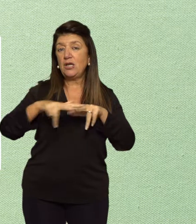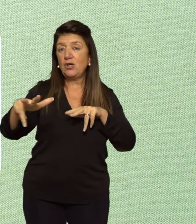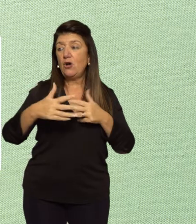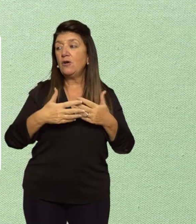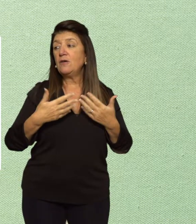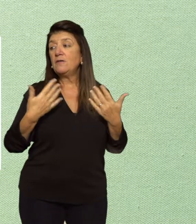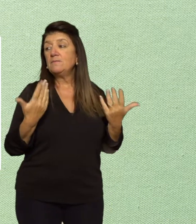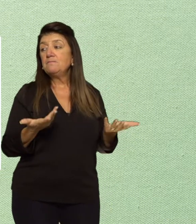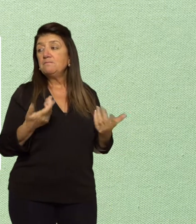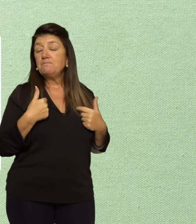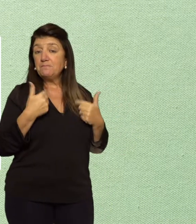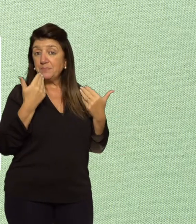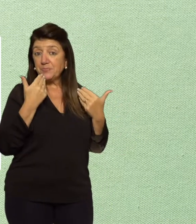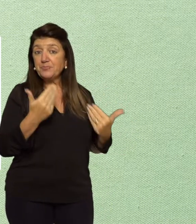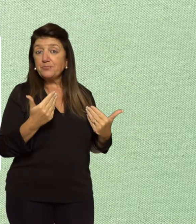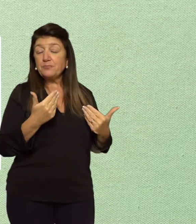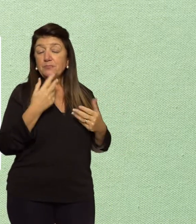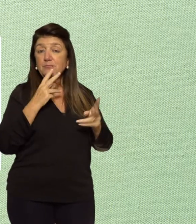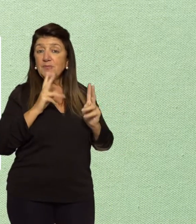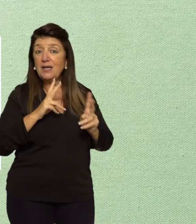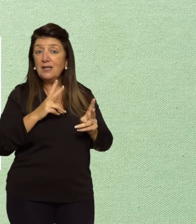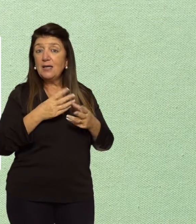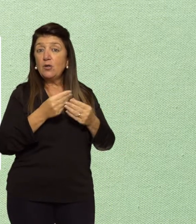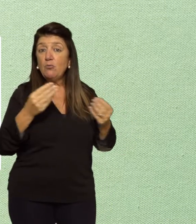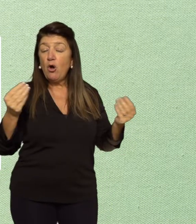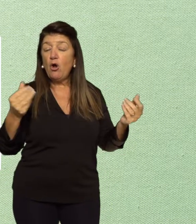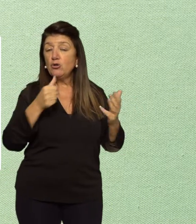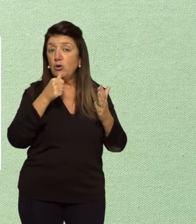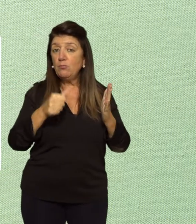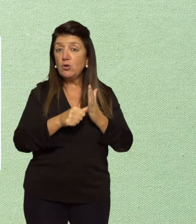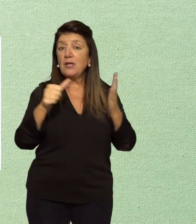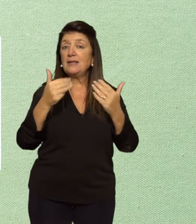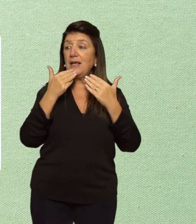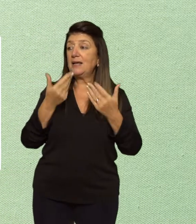chiacchierata molto importante. Ringrazio poi di nuovo anche anche Marta e speriamo di aver